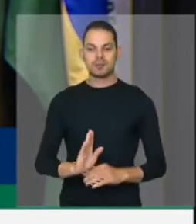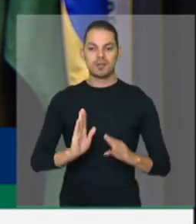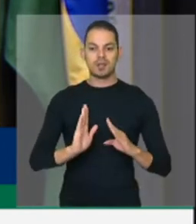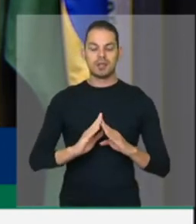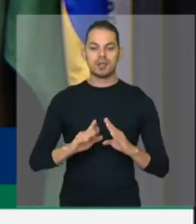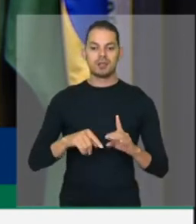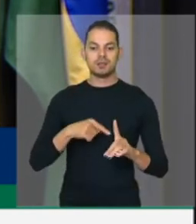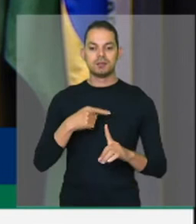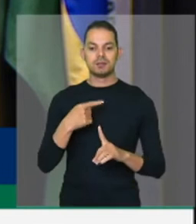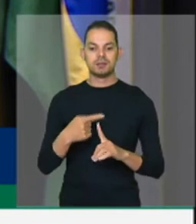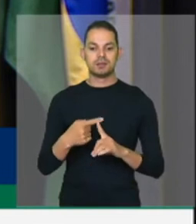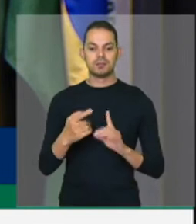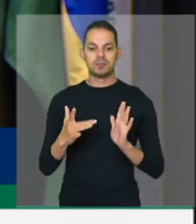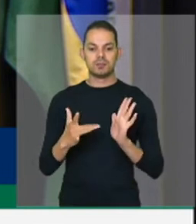CRISTÃOS AQUI NO BRASIL. E